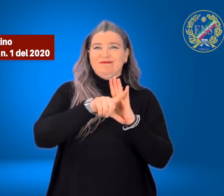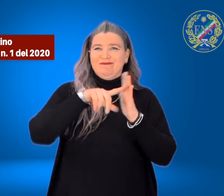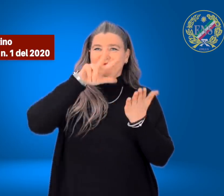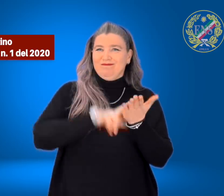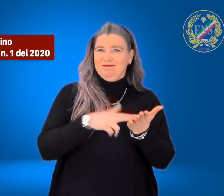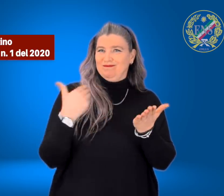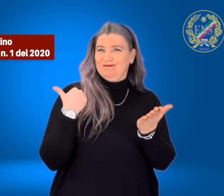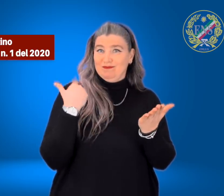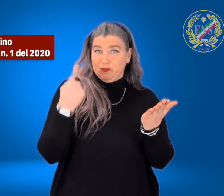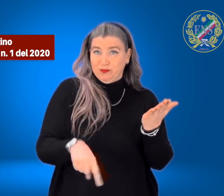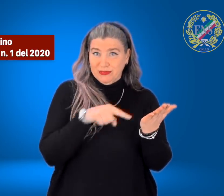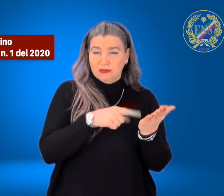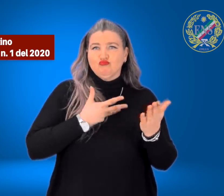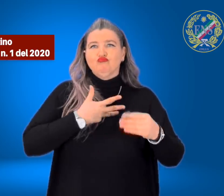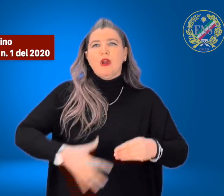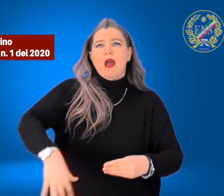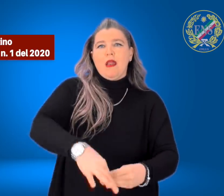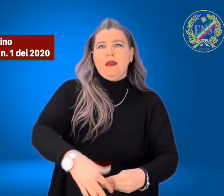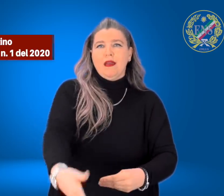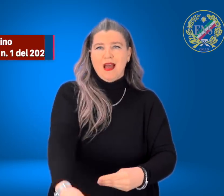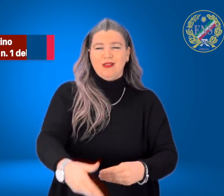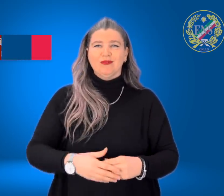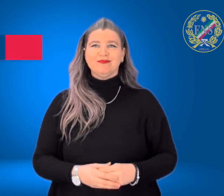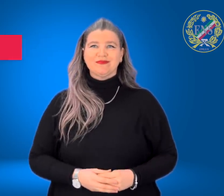e le slides della Presidenza del Consiglio in allegato sotto.